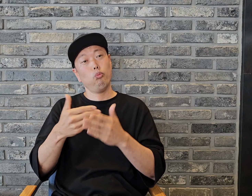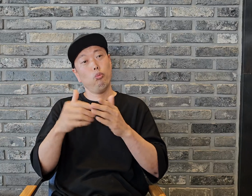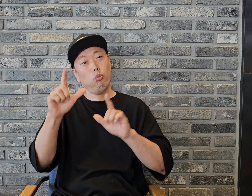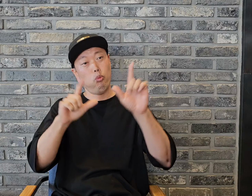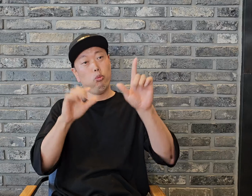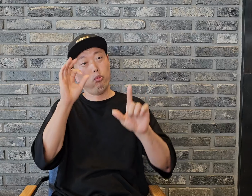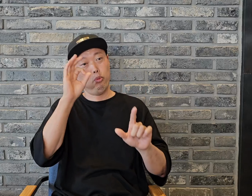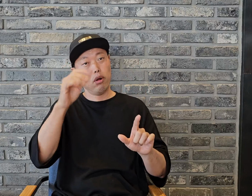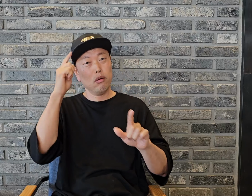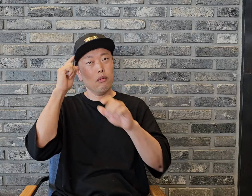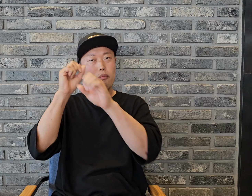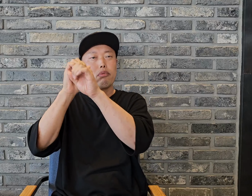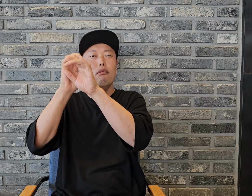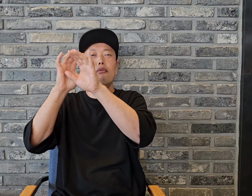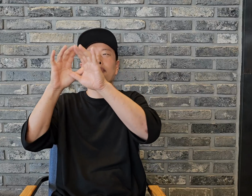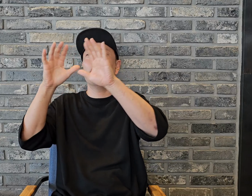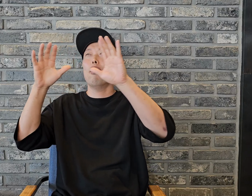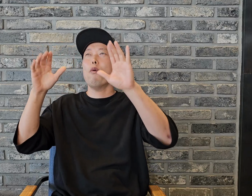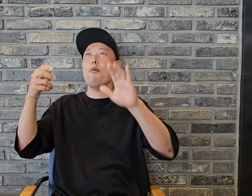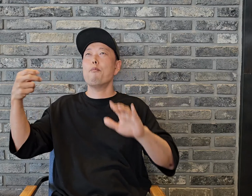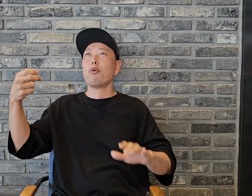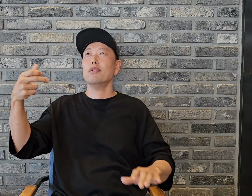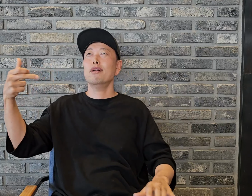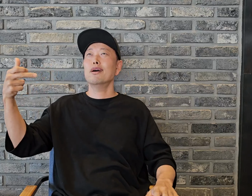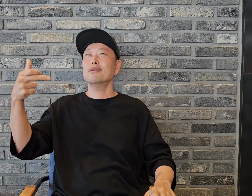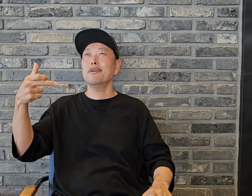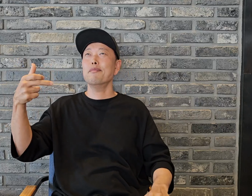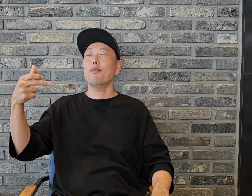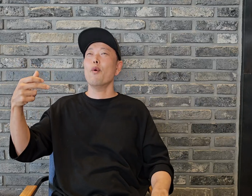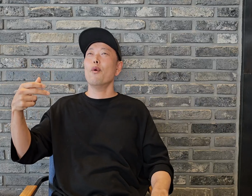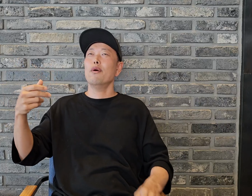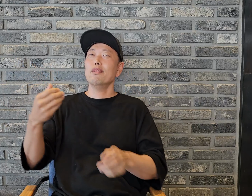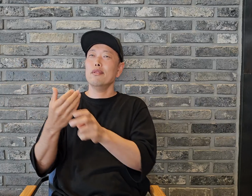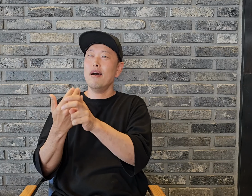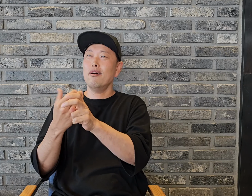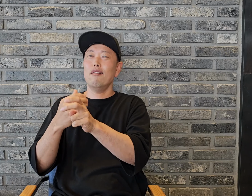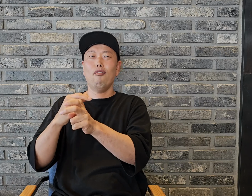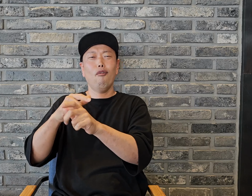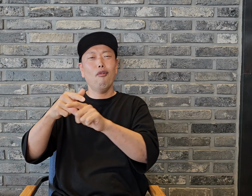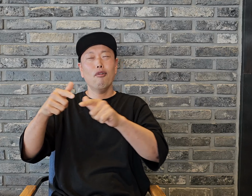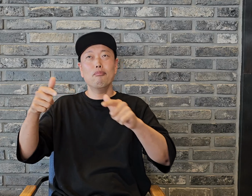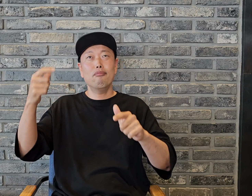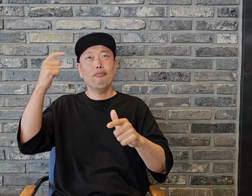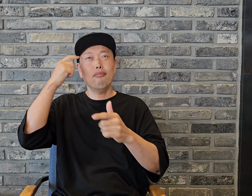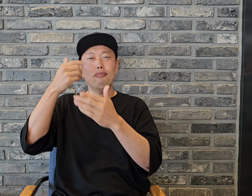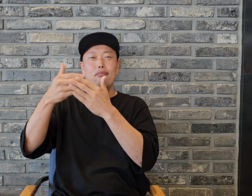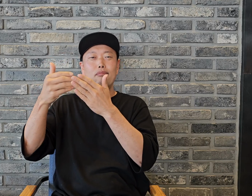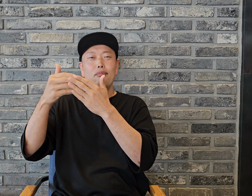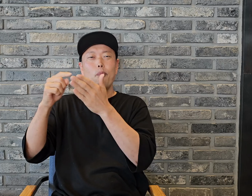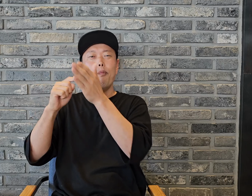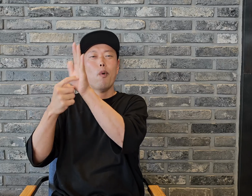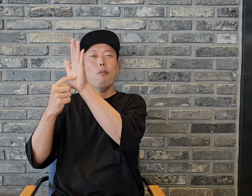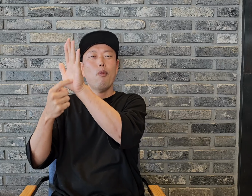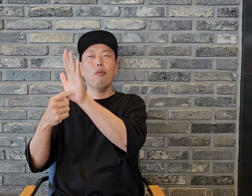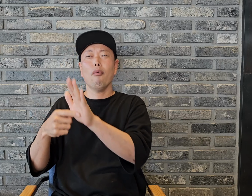und ihrer Fantasie freien Lauf lassen. Verschiedene Fahrzeuge Da die Form genau so ausgedrückt wird, wie sie ist,